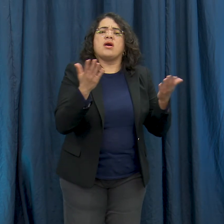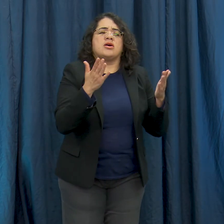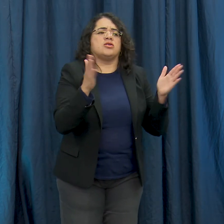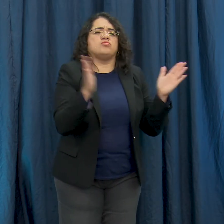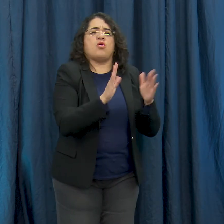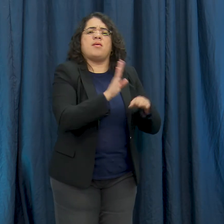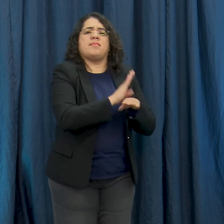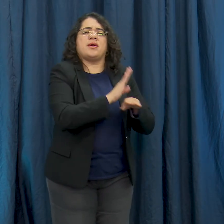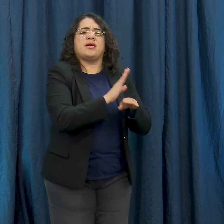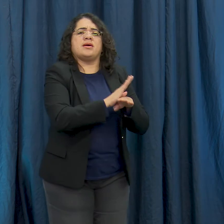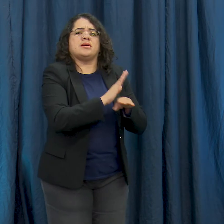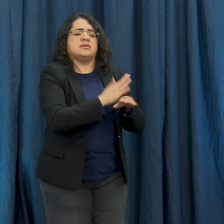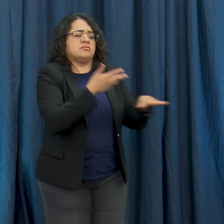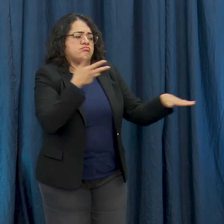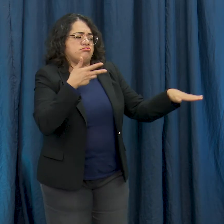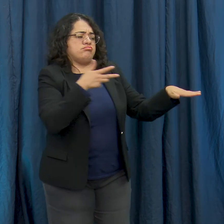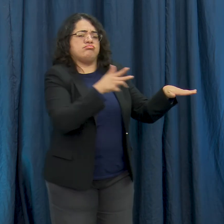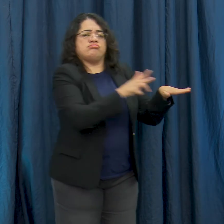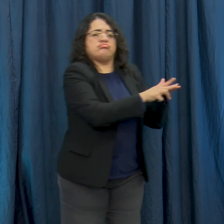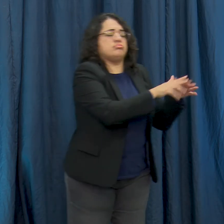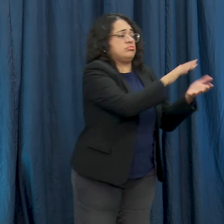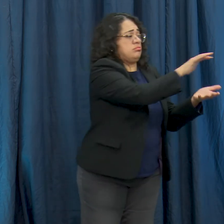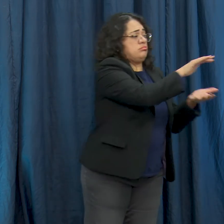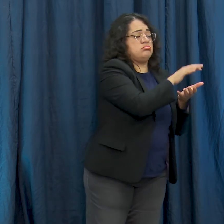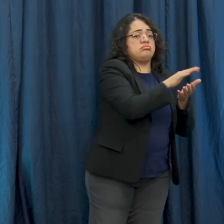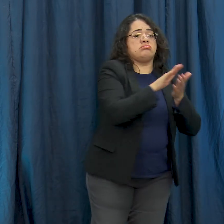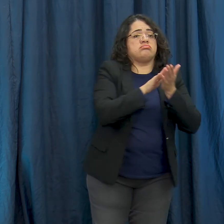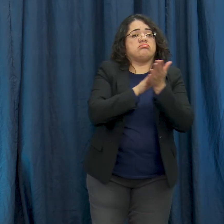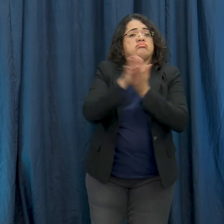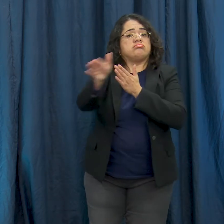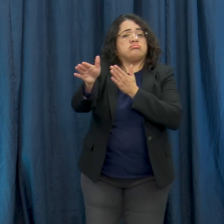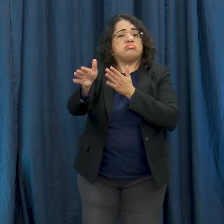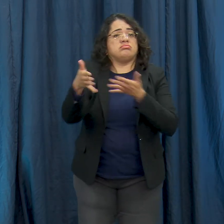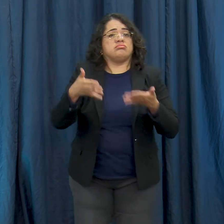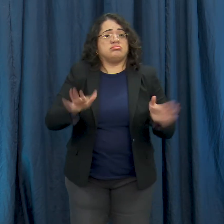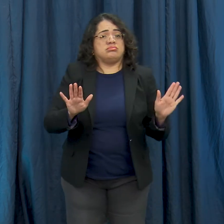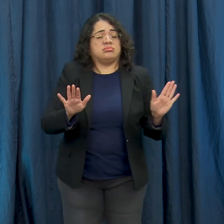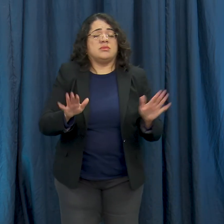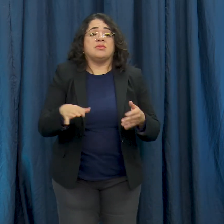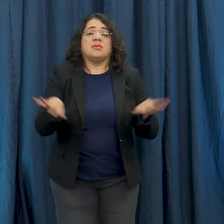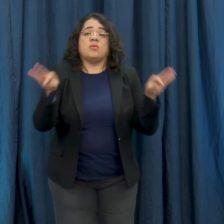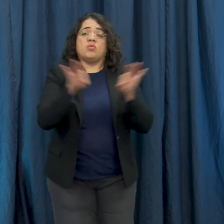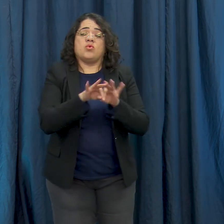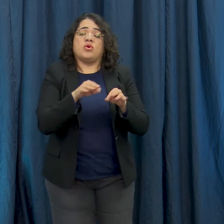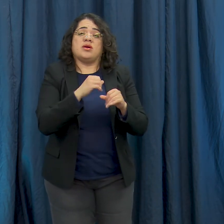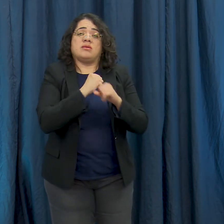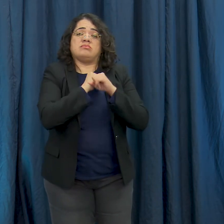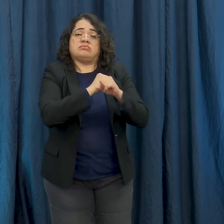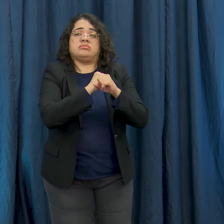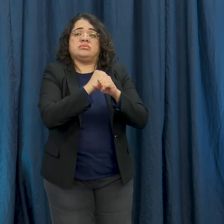calle sobre la corte con protocol egg Segura dad che incluyen distancia me